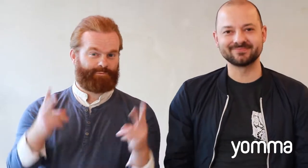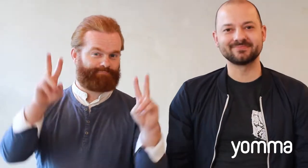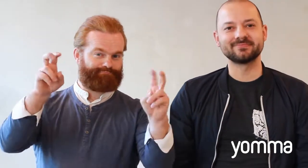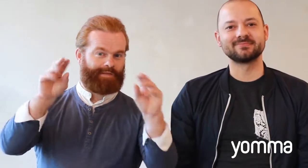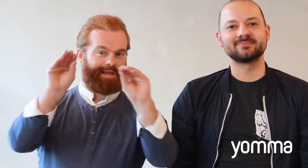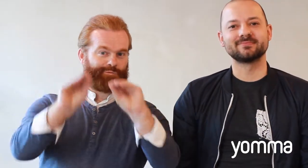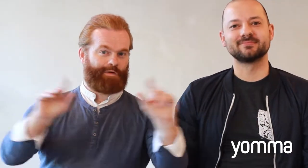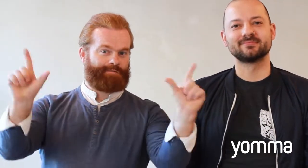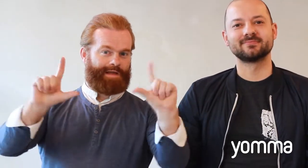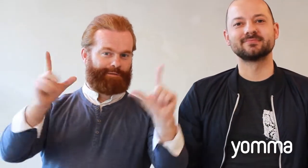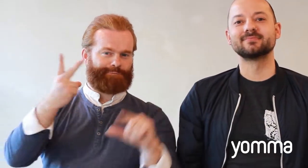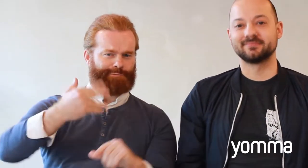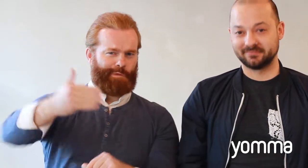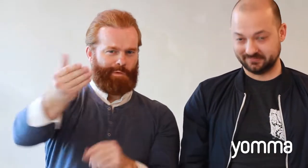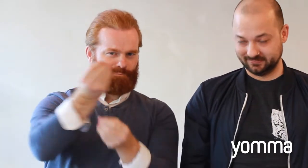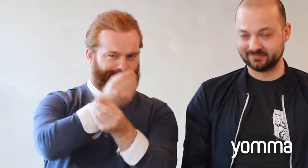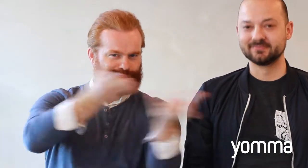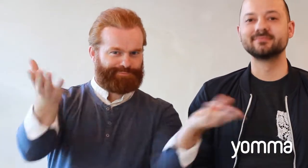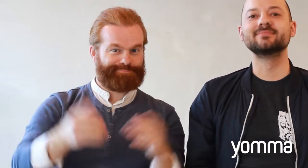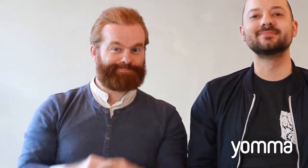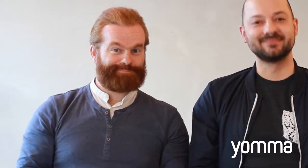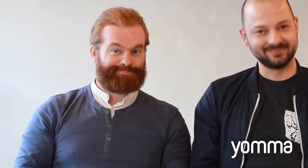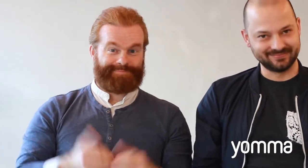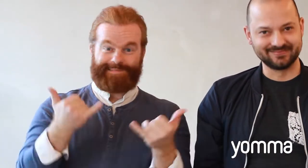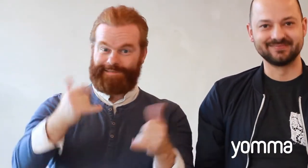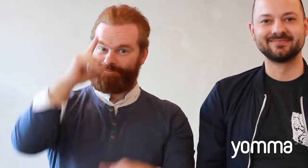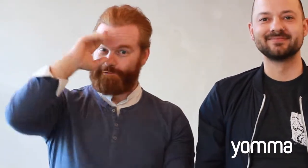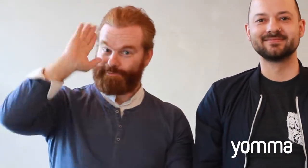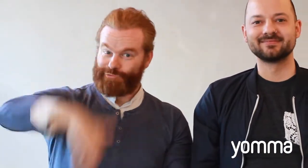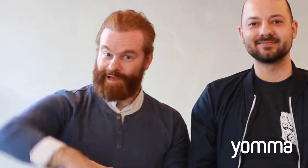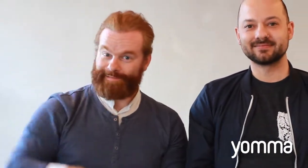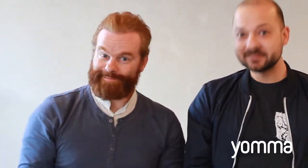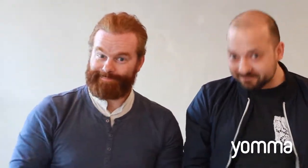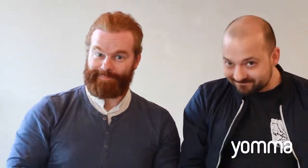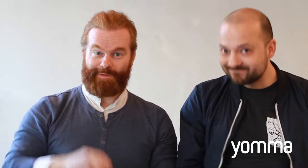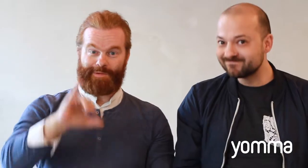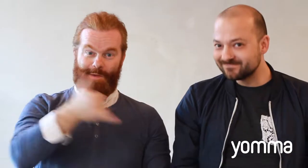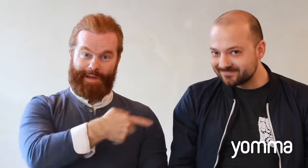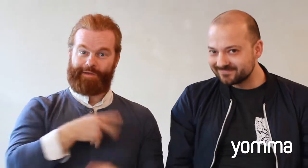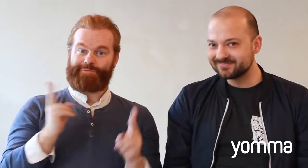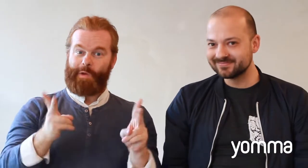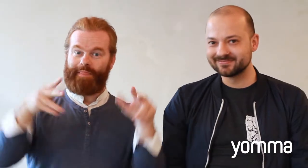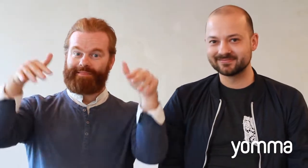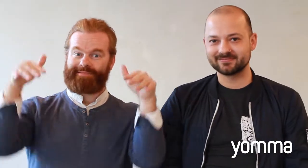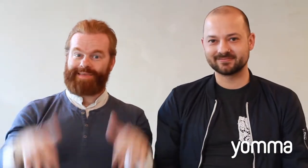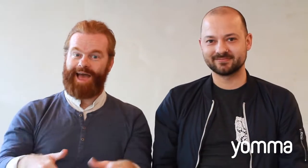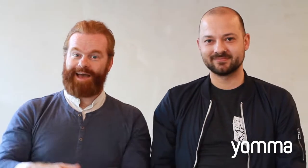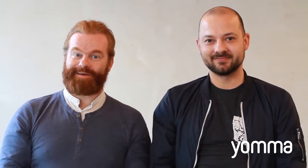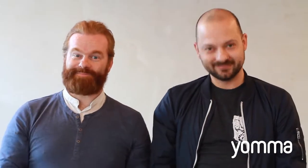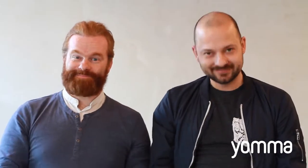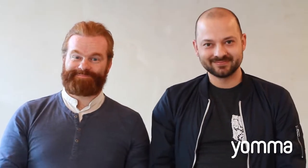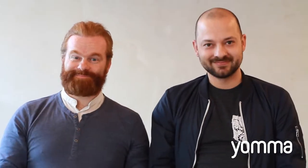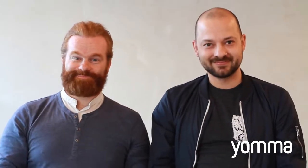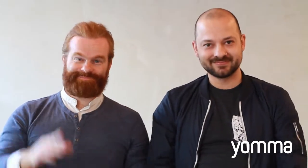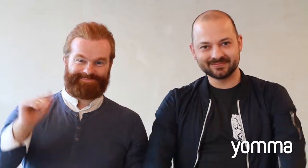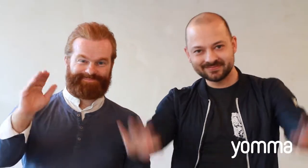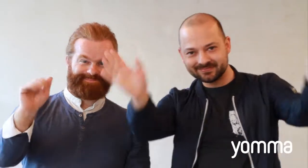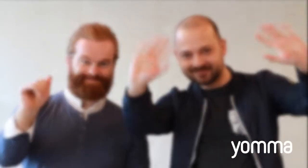Eine „Einweihungsfeier“ wird organisiert. Die werden wir noch bekannt geben. Nun wisst Ihr Bescheid. Wir sind noch da! Tschüß!